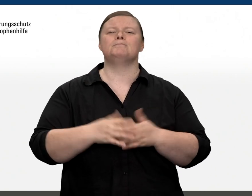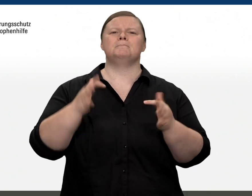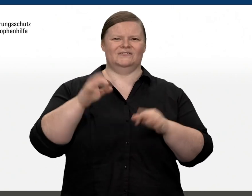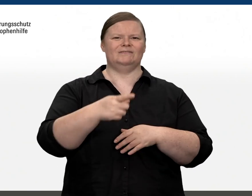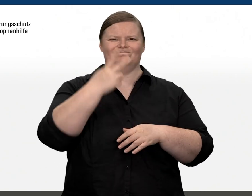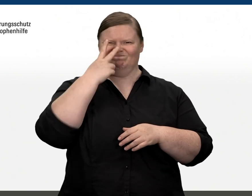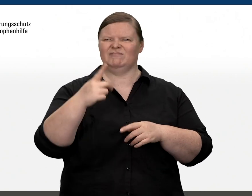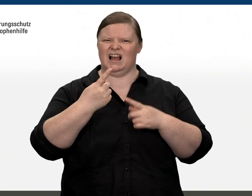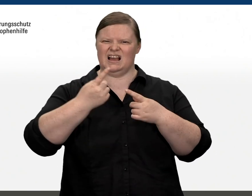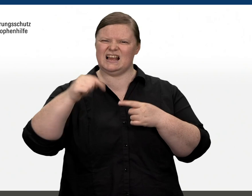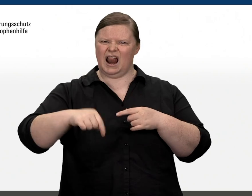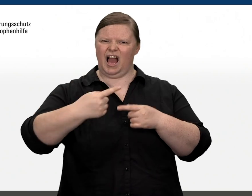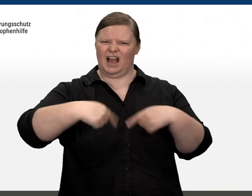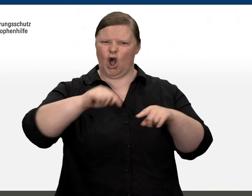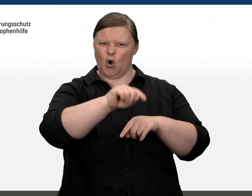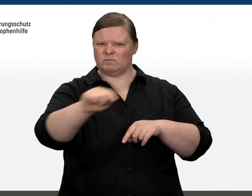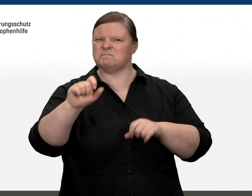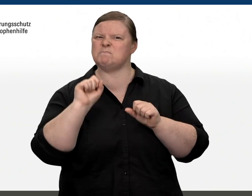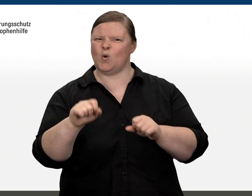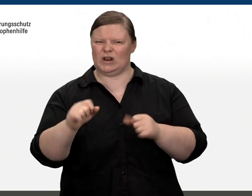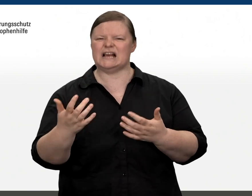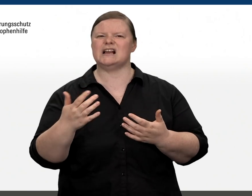Räumen Sie die Kellerräume,